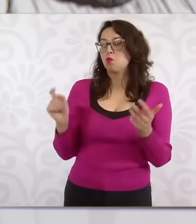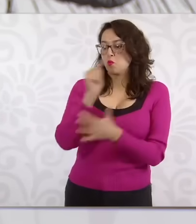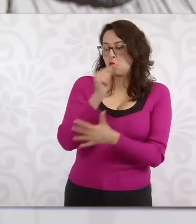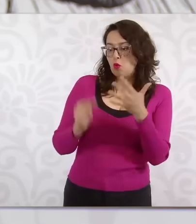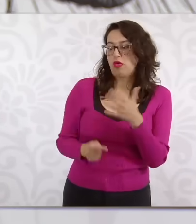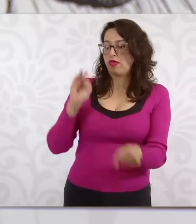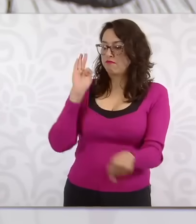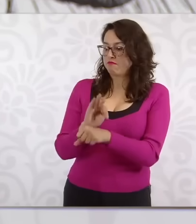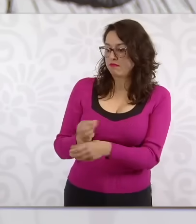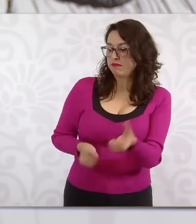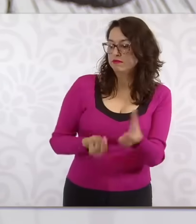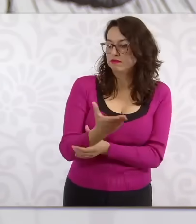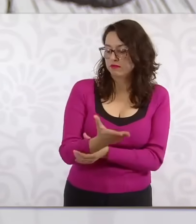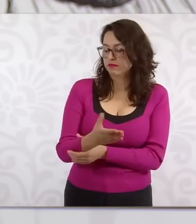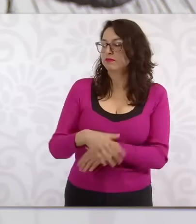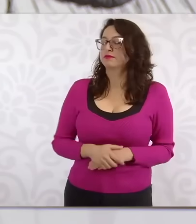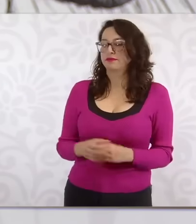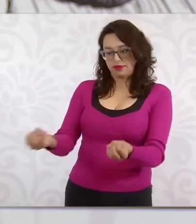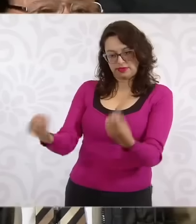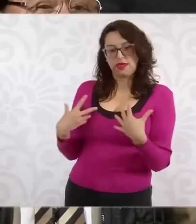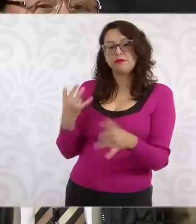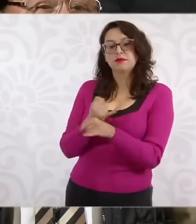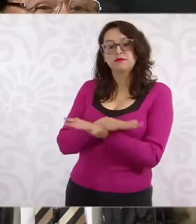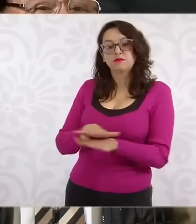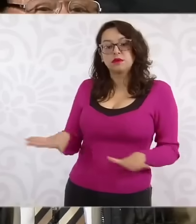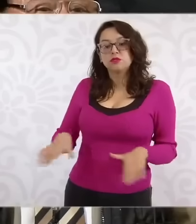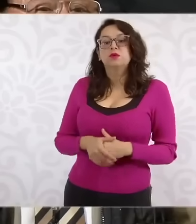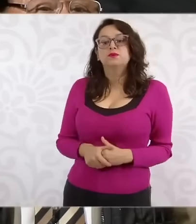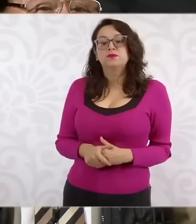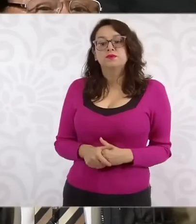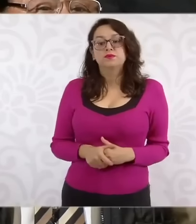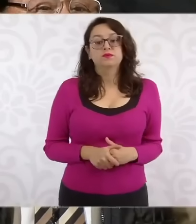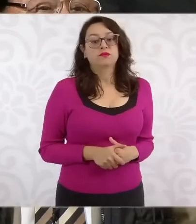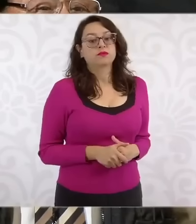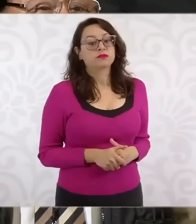poderlos liberar, pues salgan libres. Si tiene un equipo para que la secretaría tiene un equipo como